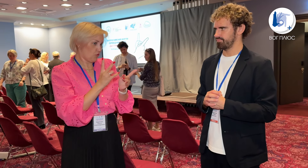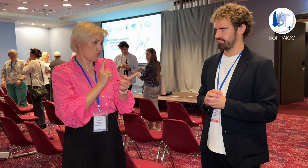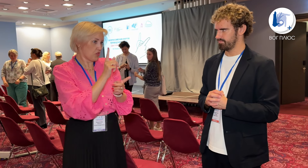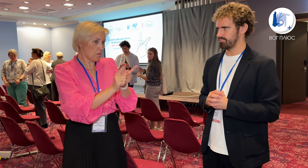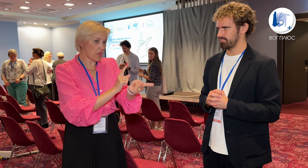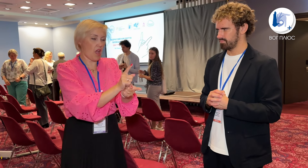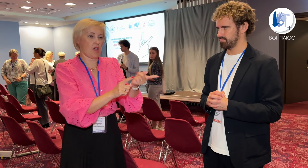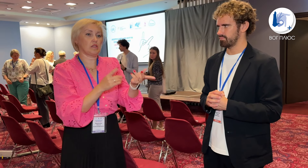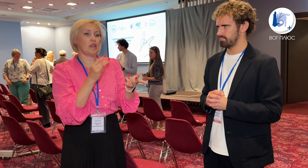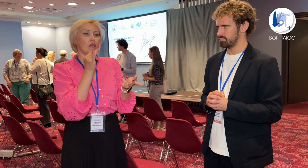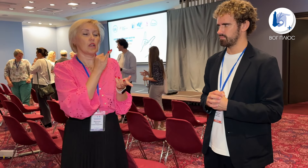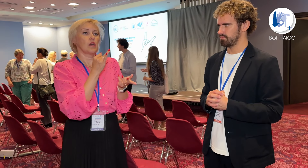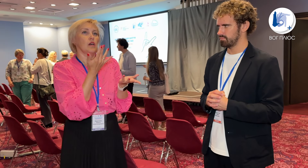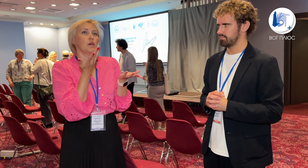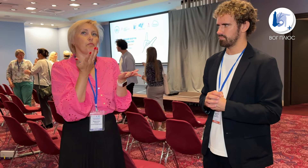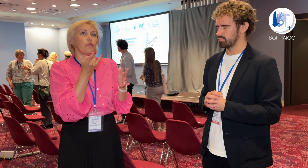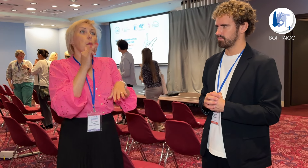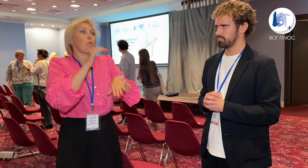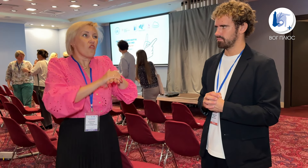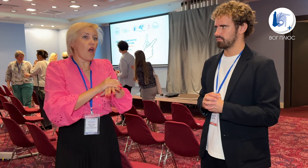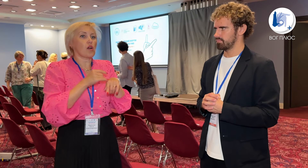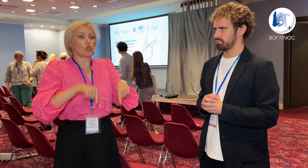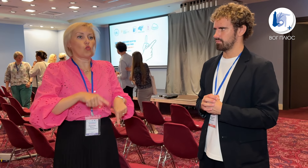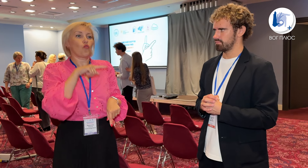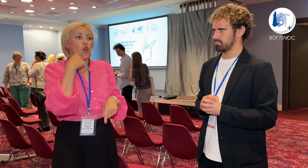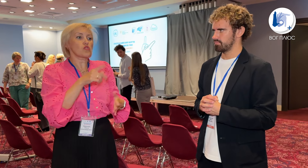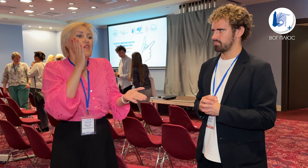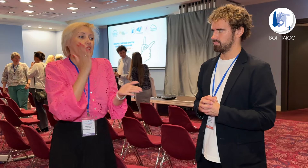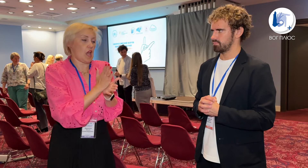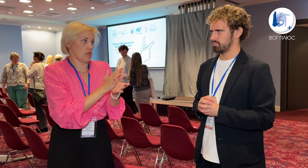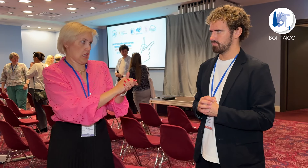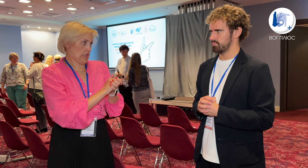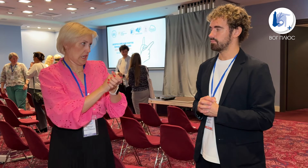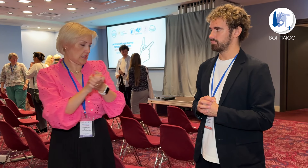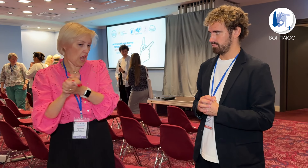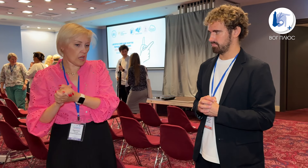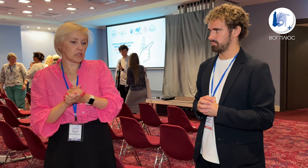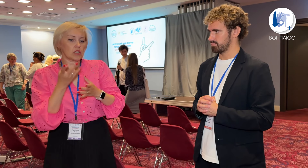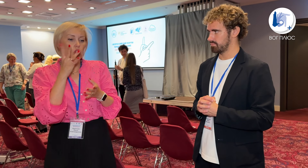Нужно что-то менять. На самом деле, в России существуют ассоциации переводчиков,